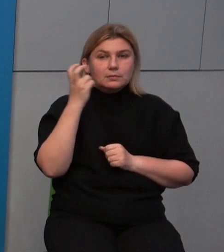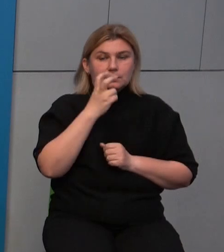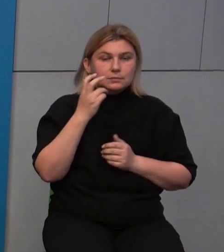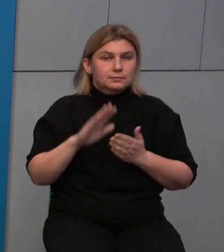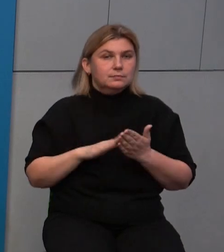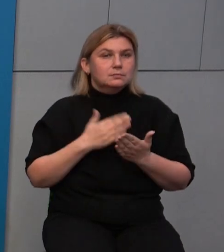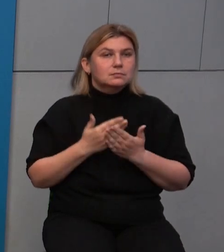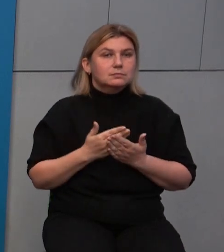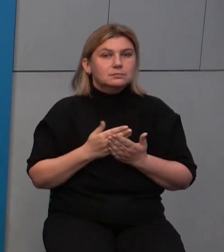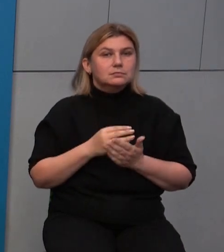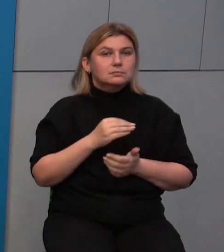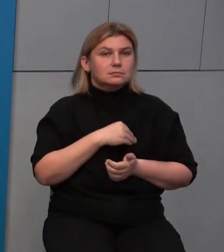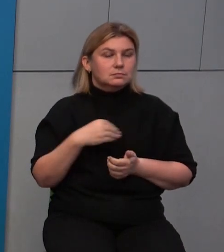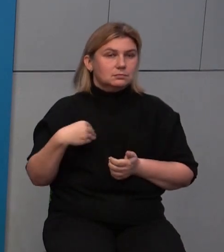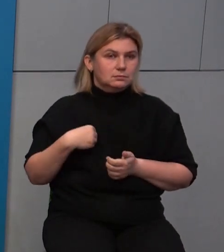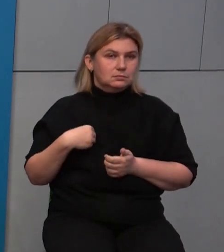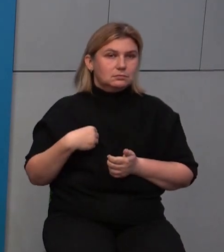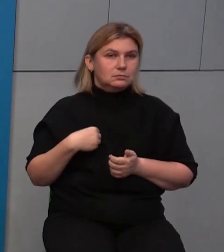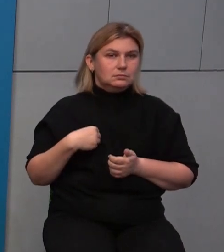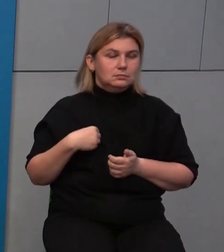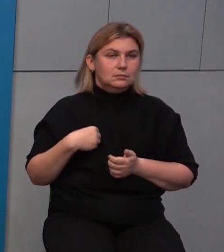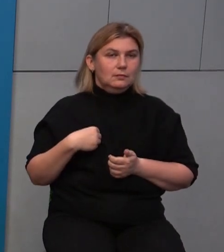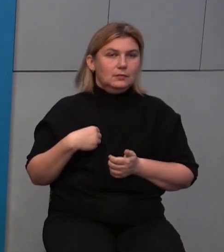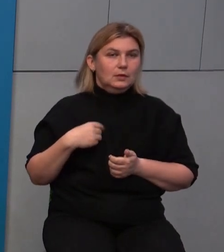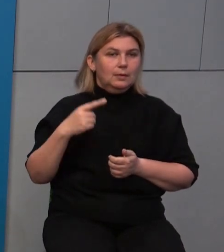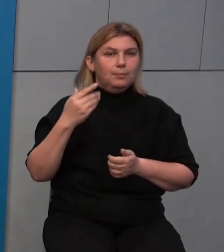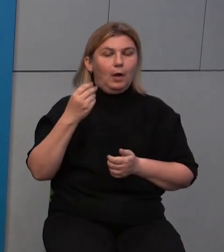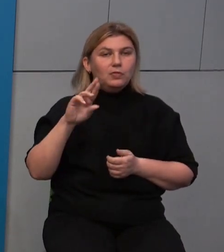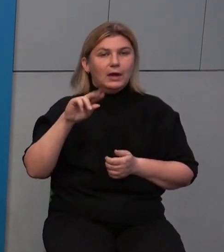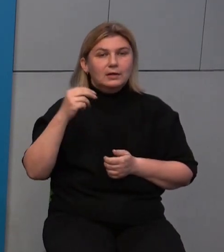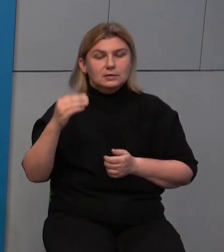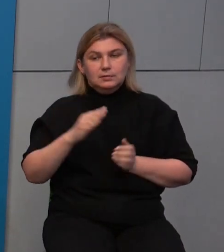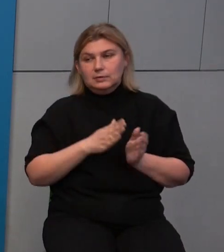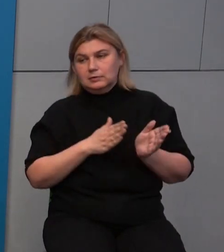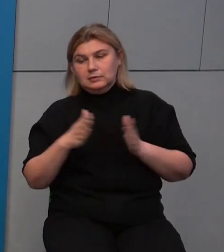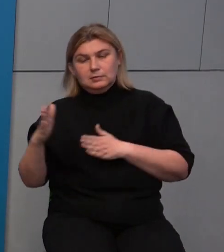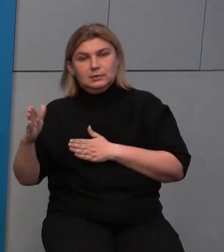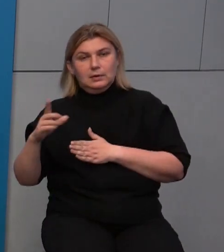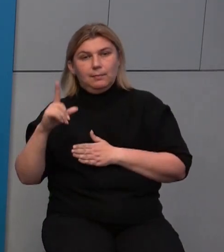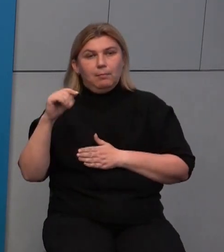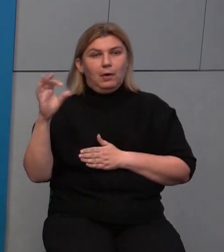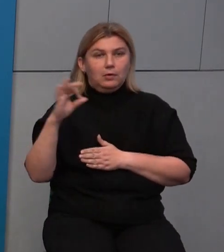na to, jak w Polsce przechodzimy od poetyki modernizmu do poetyki postmodernizmu